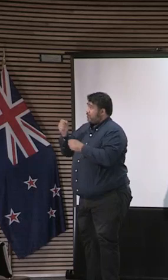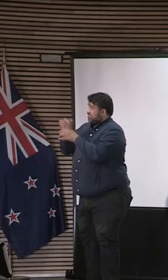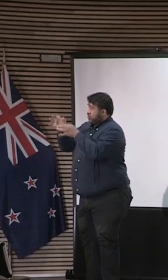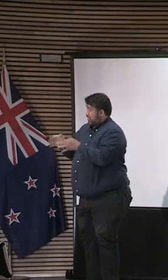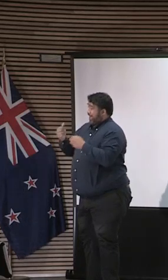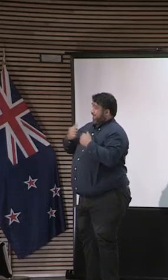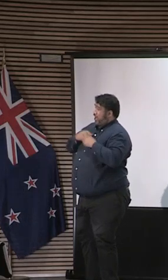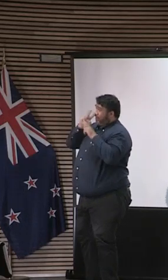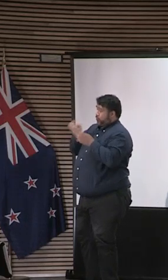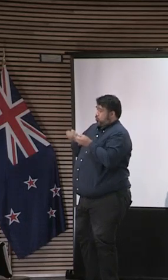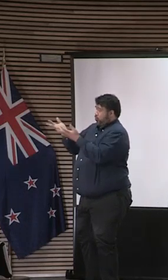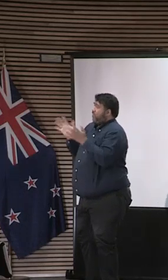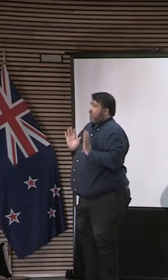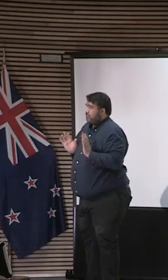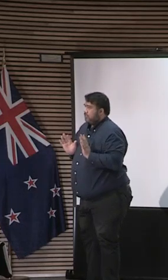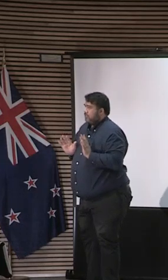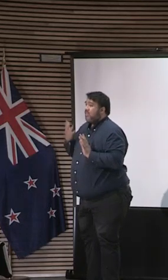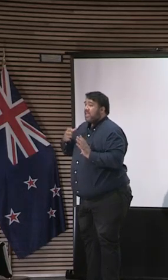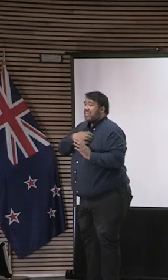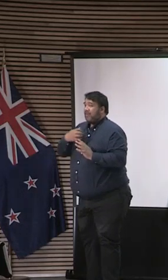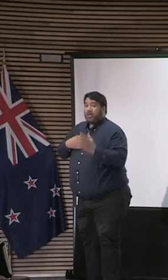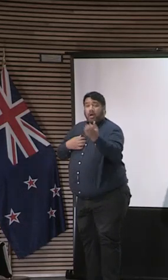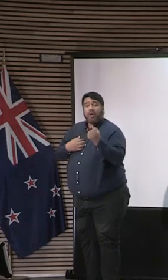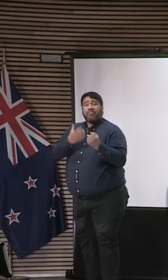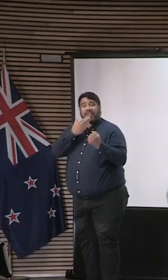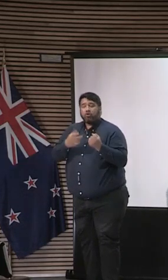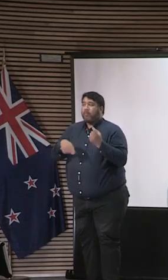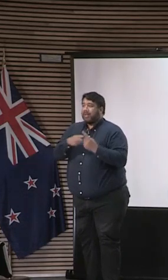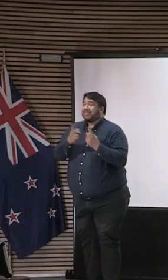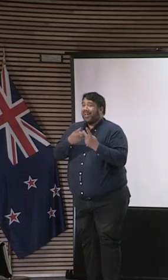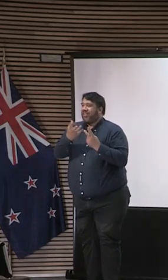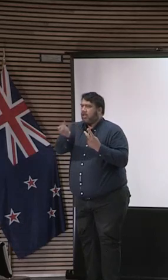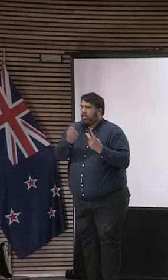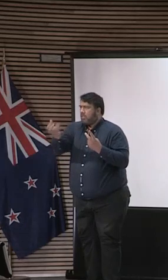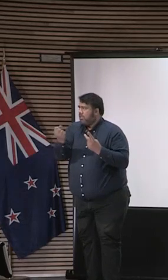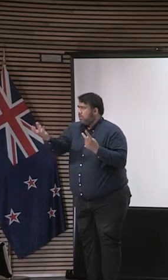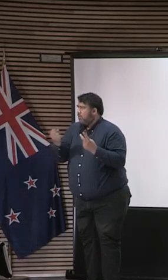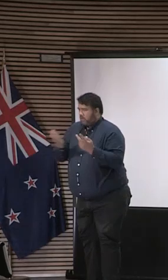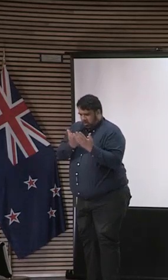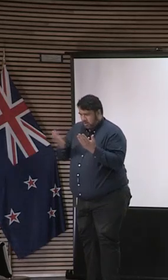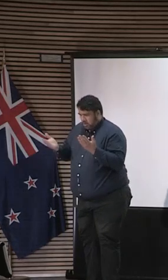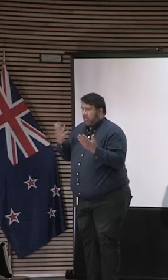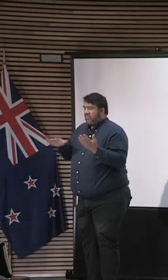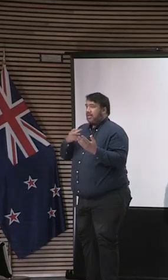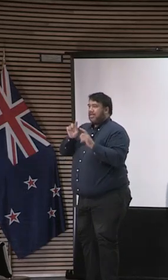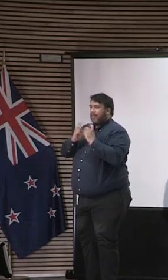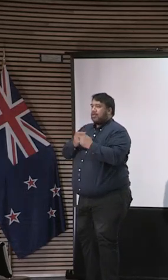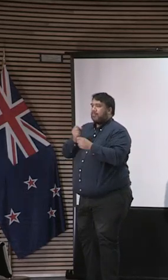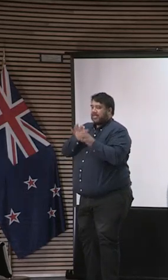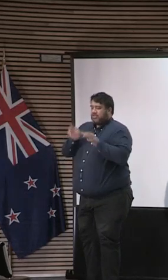marama i taua wa, ko te nuinga o a taatau keehi kei te haere mai